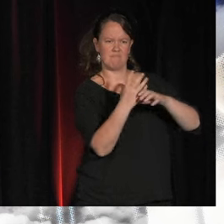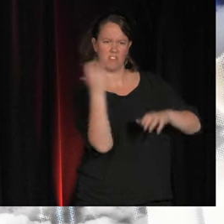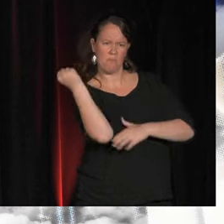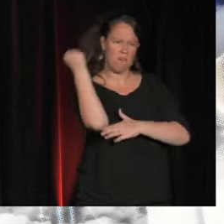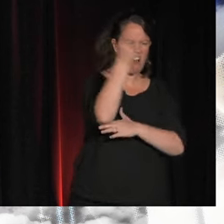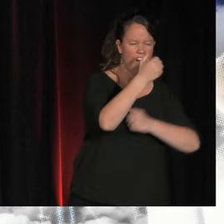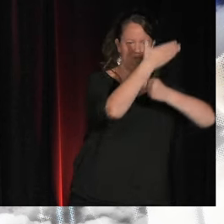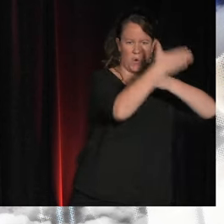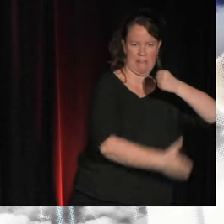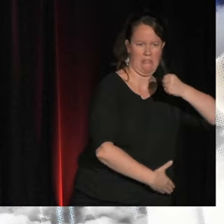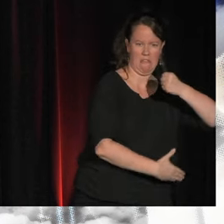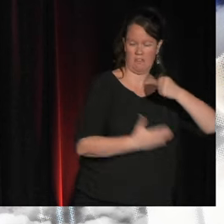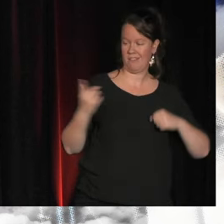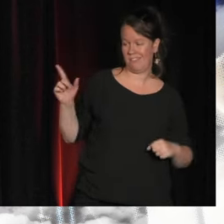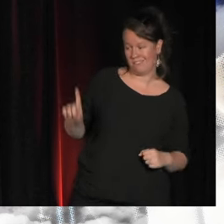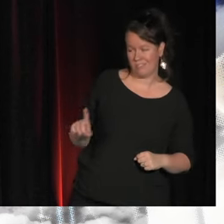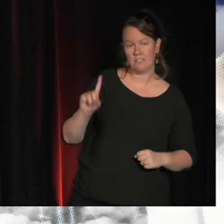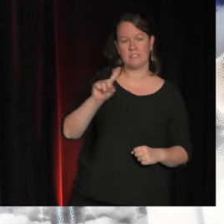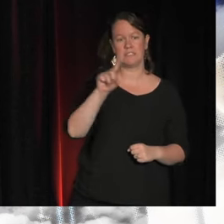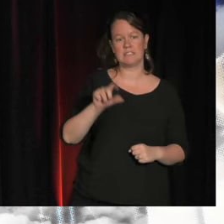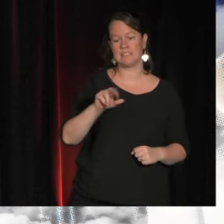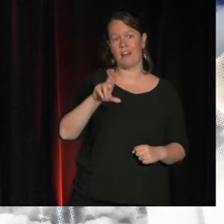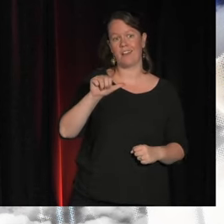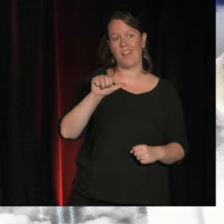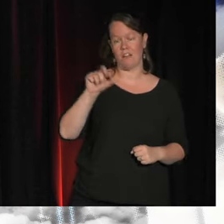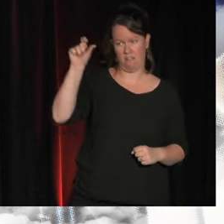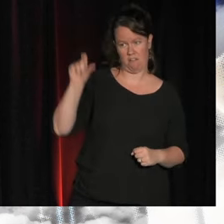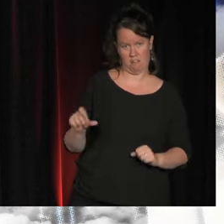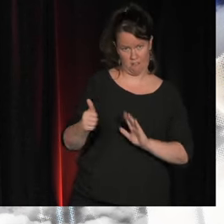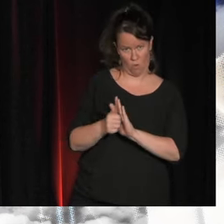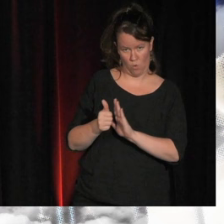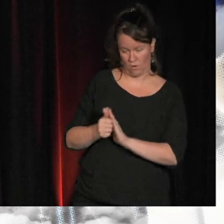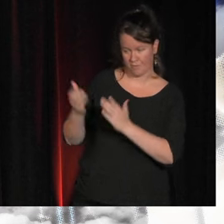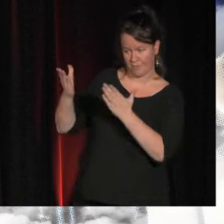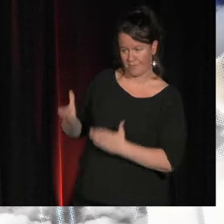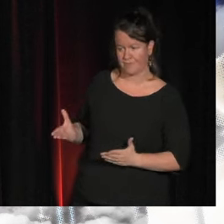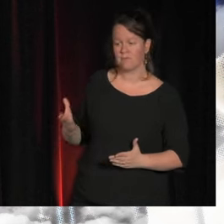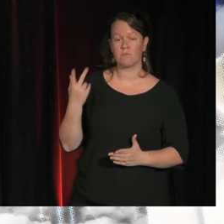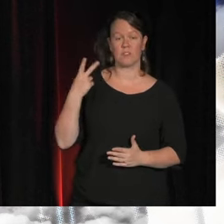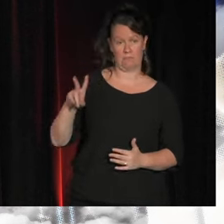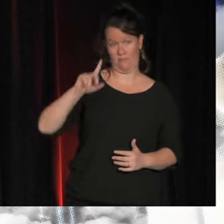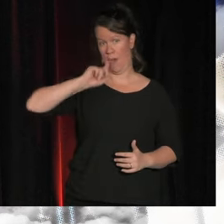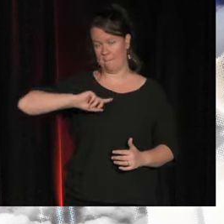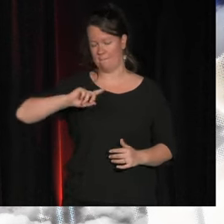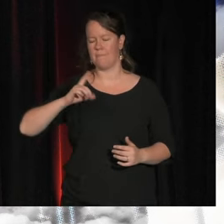bouclier. Et à côté de ça, il y a Zarya, qui peut… Elle, elle est intéressante sur son gameplay pur, puisqu'elle peut